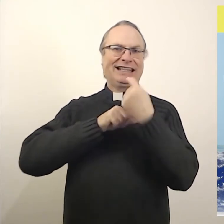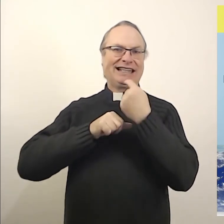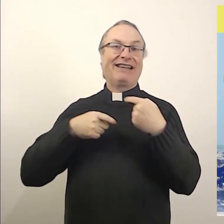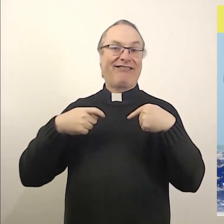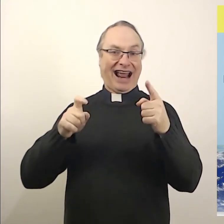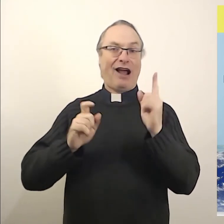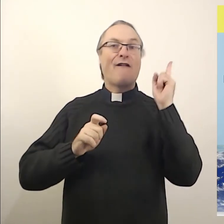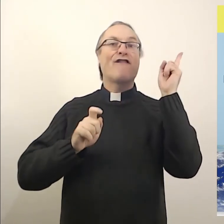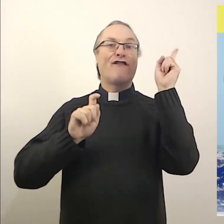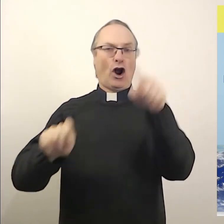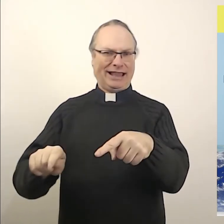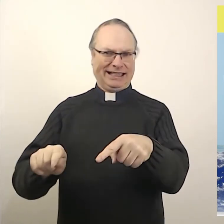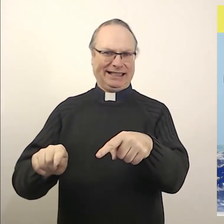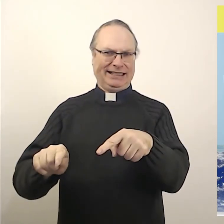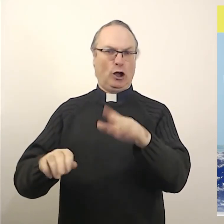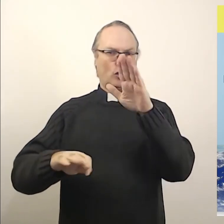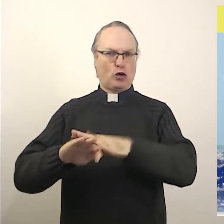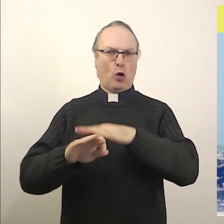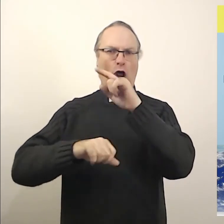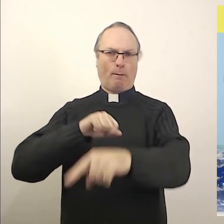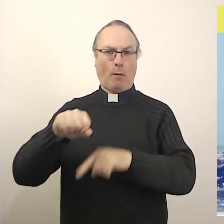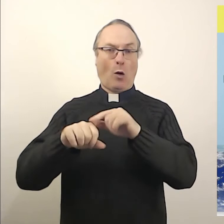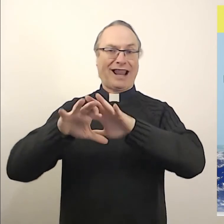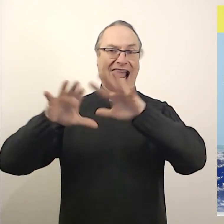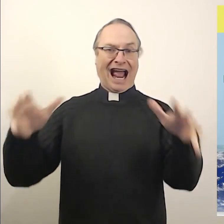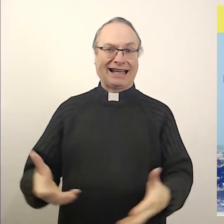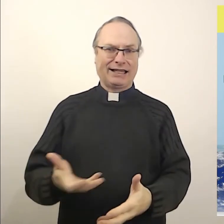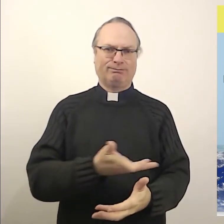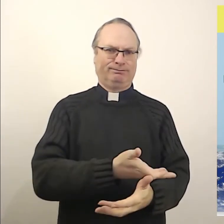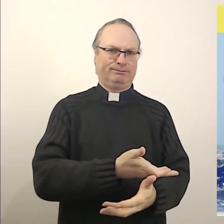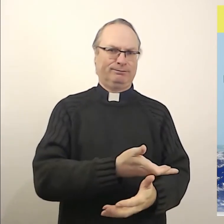qui va venir sur le monde entier